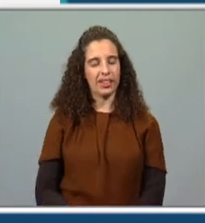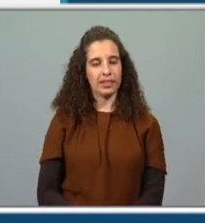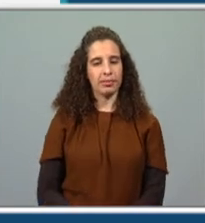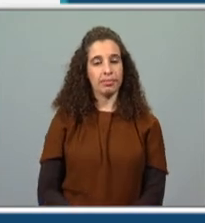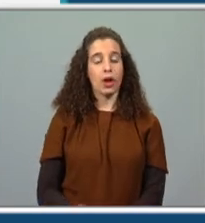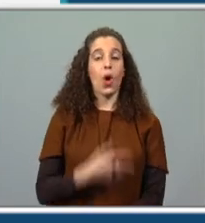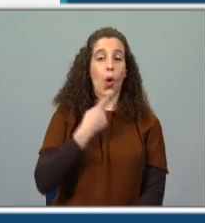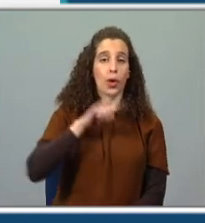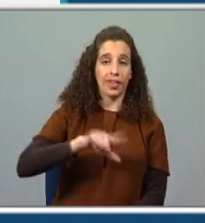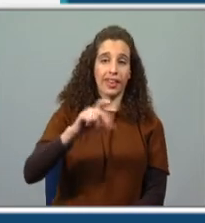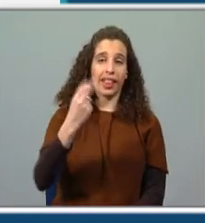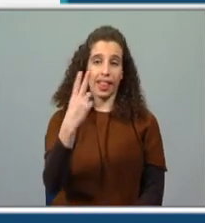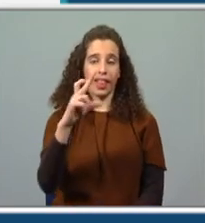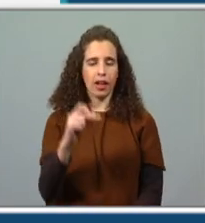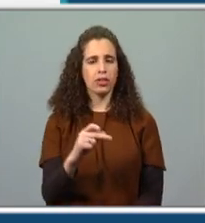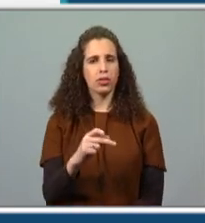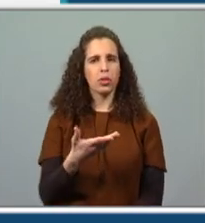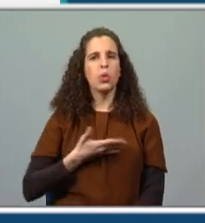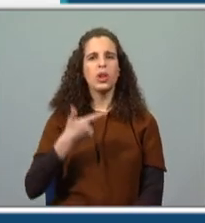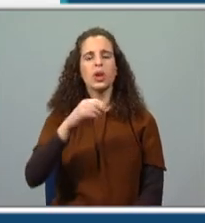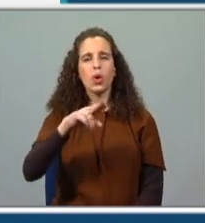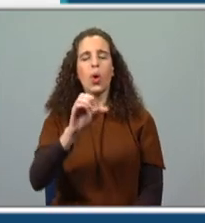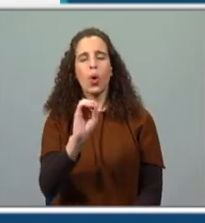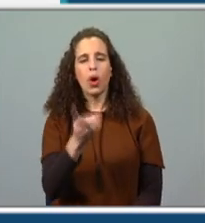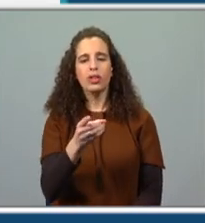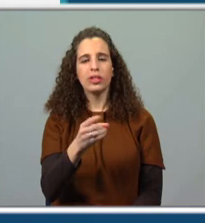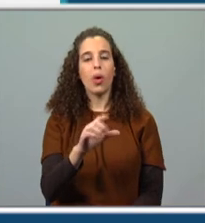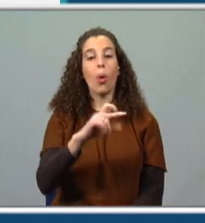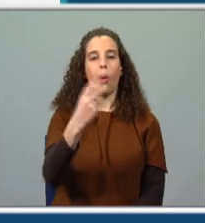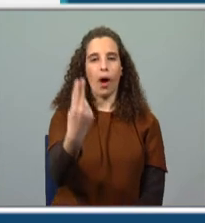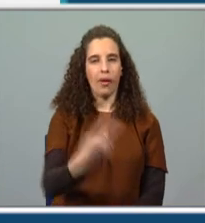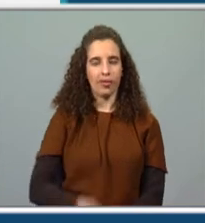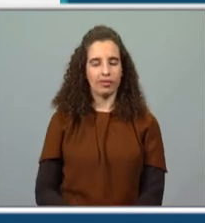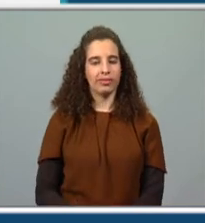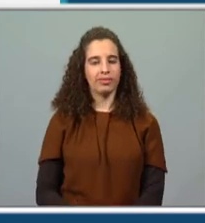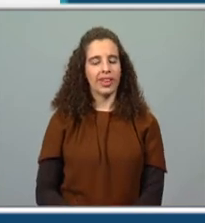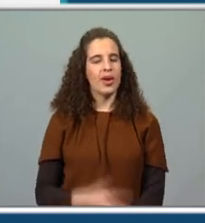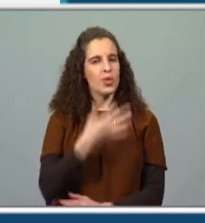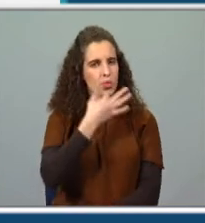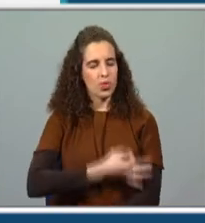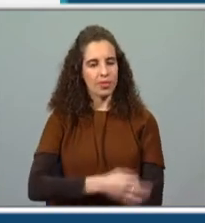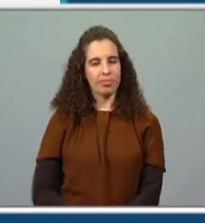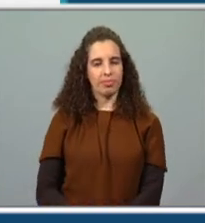novamente Laura qual era o ditongo e Laura uau correto 勞拉又是什麼雙元音和勞拉哇正確